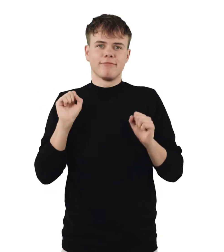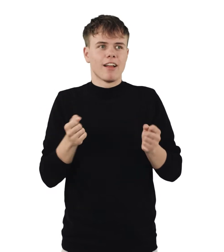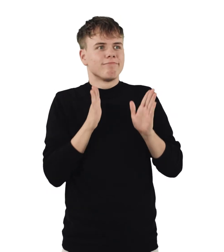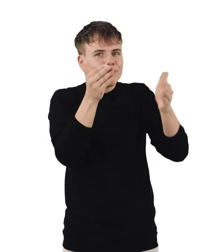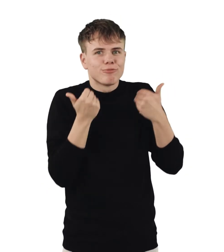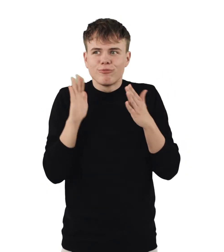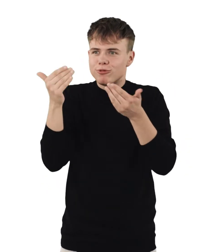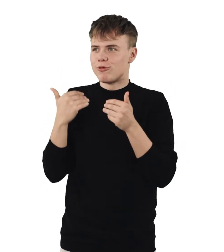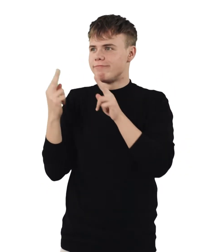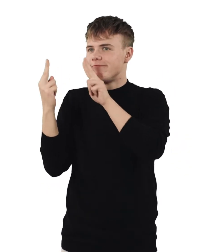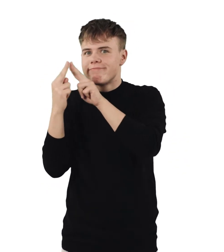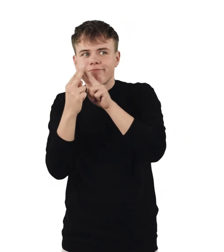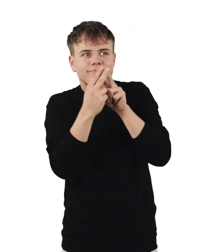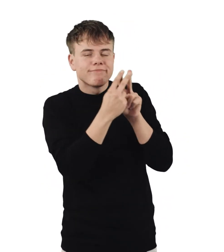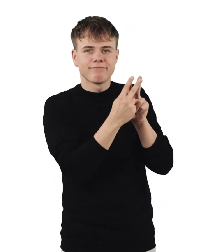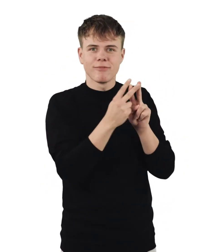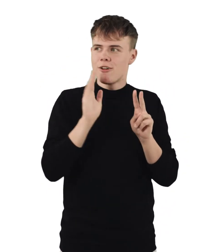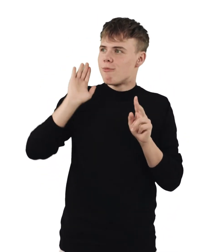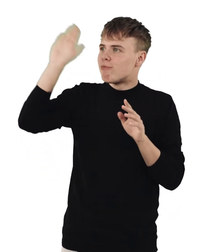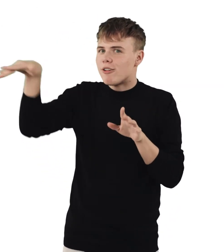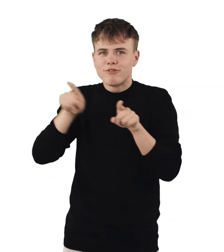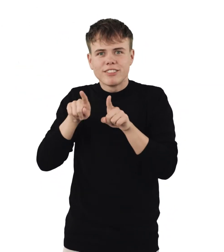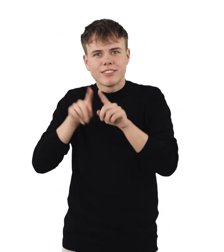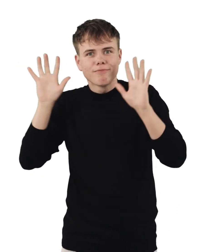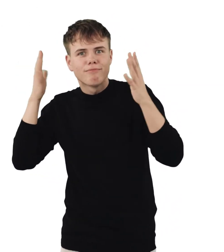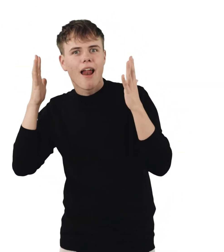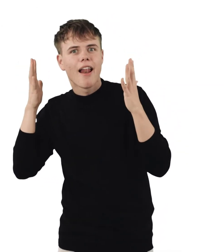kun je weer op bezoek gaan bij de mensen van wie je houdt, met je vriendjes spelen,